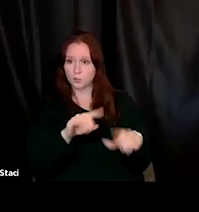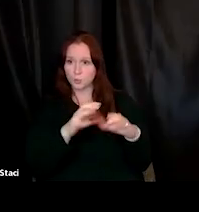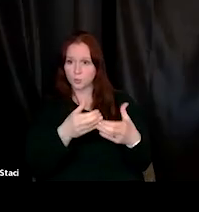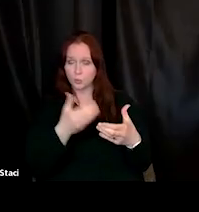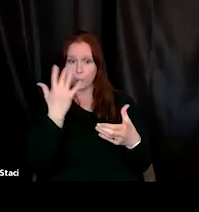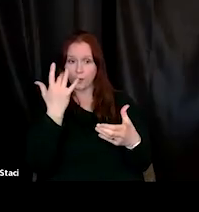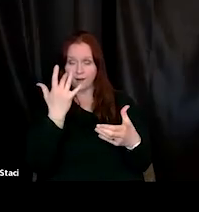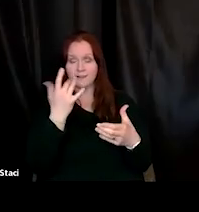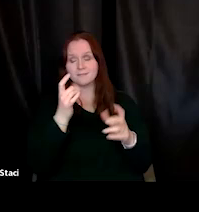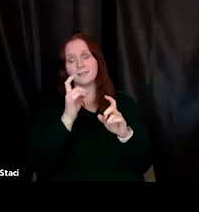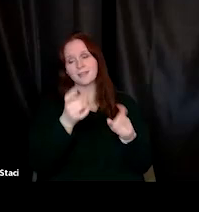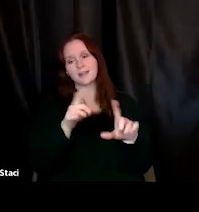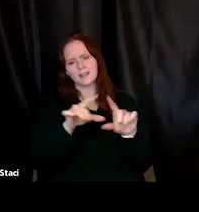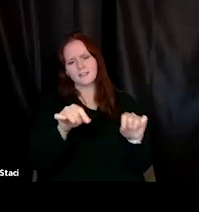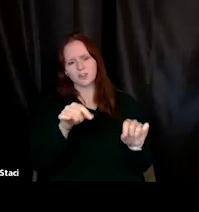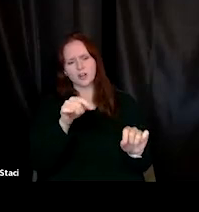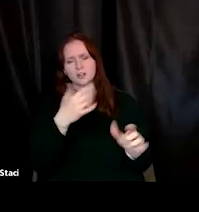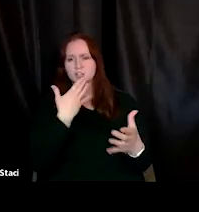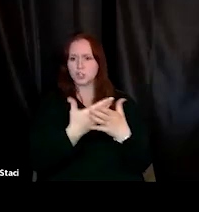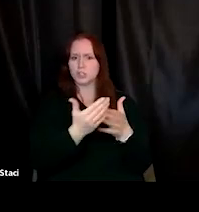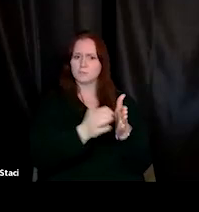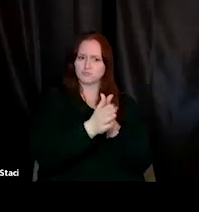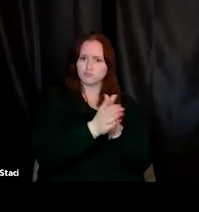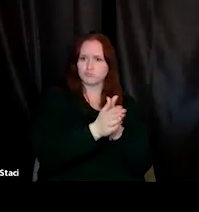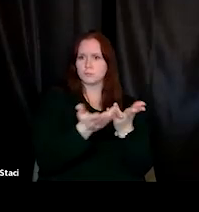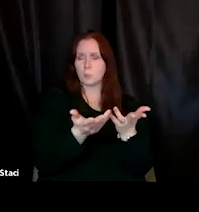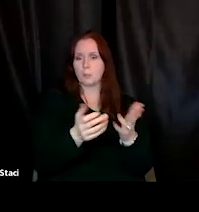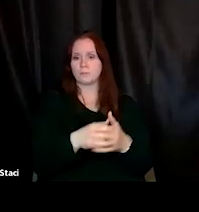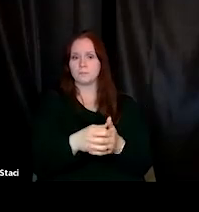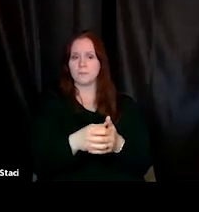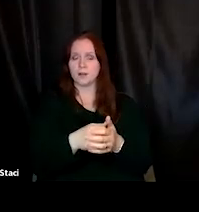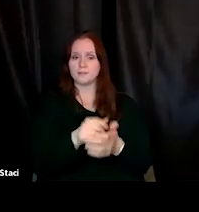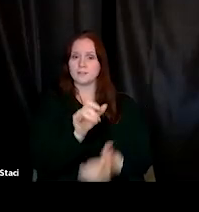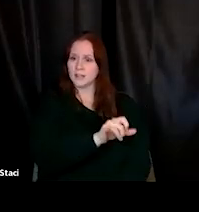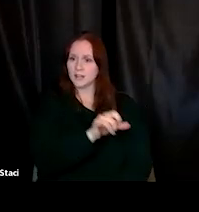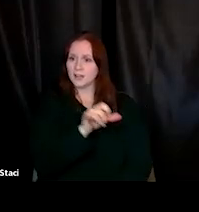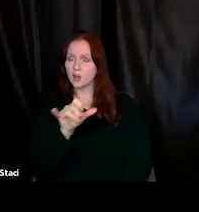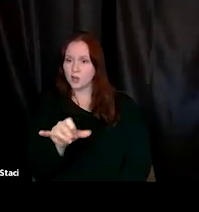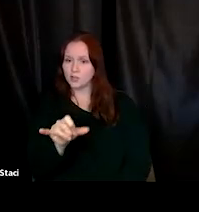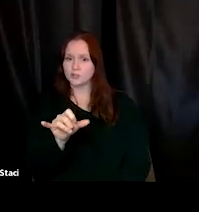[Pam] Muy bien. Y esta habla sobre la expansión de SSI con iClaim.